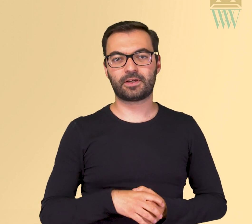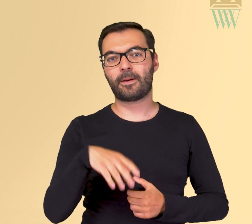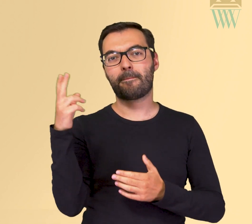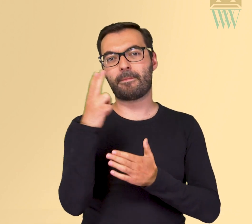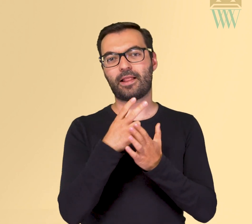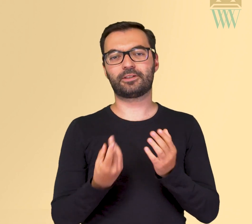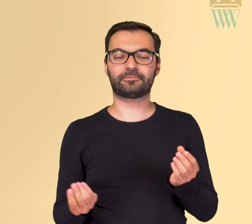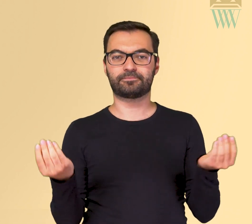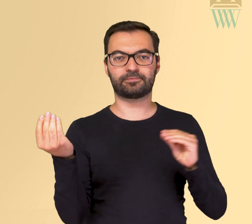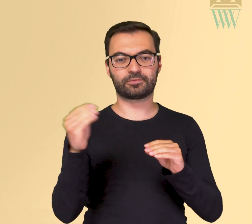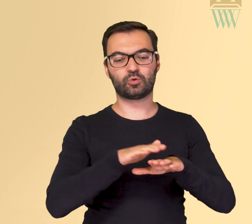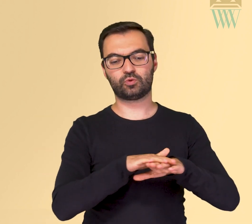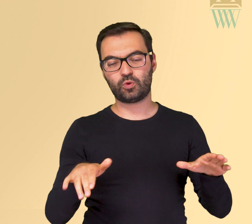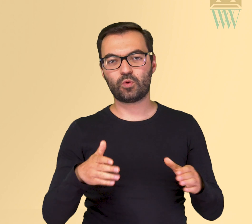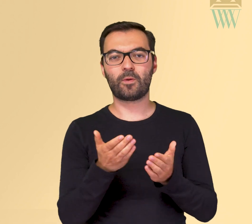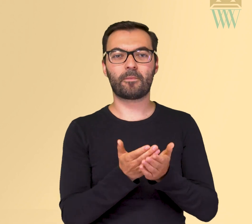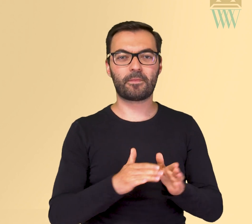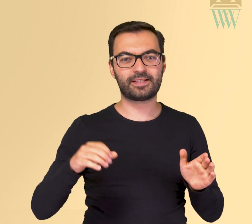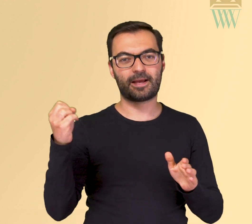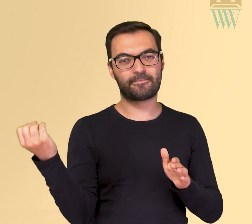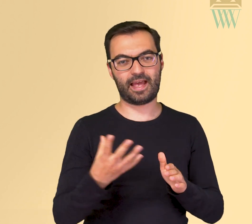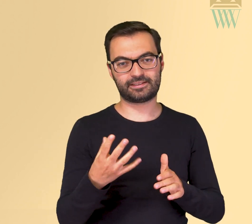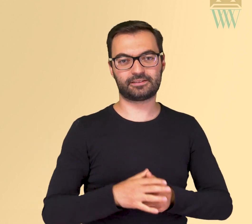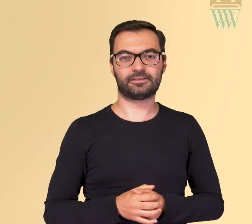Malarz dodał stół i miseczkę z piaskiem,